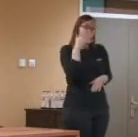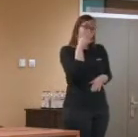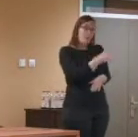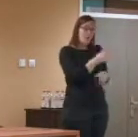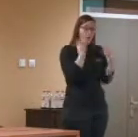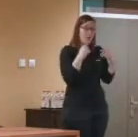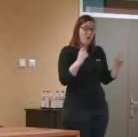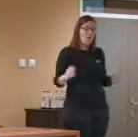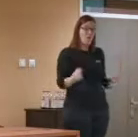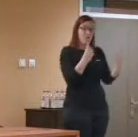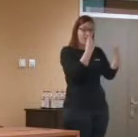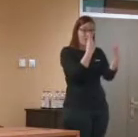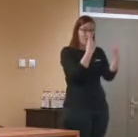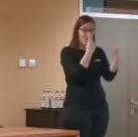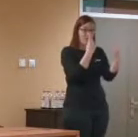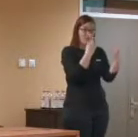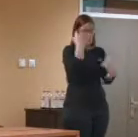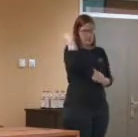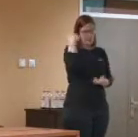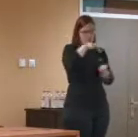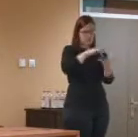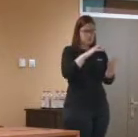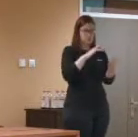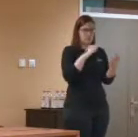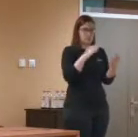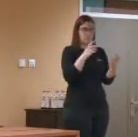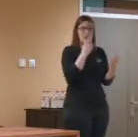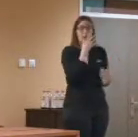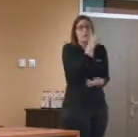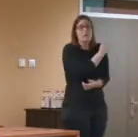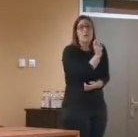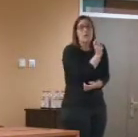única y exclusivamente era a través de los medios y